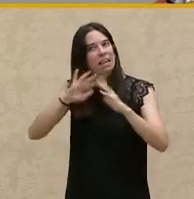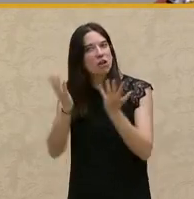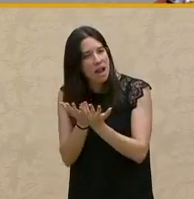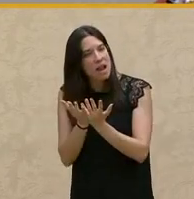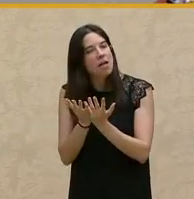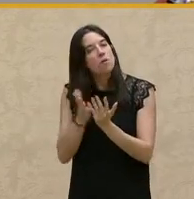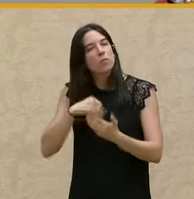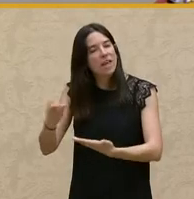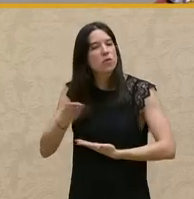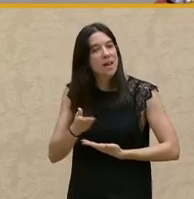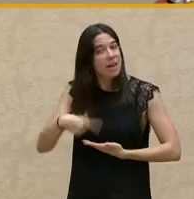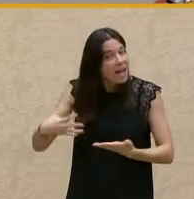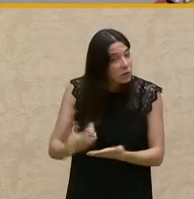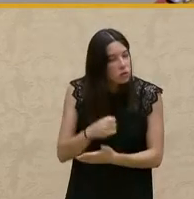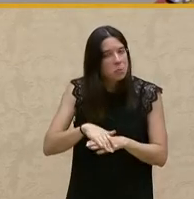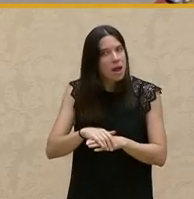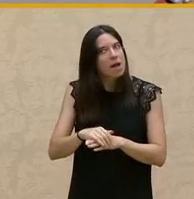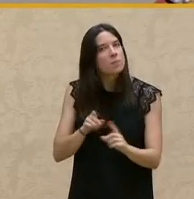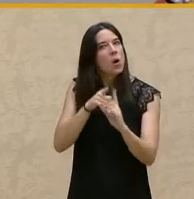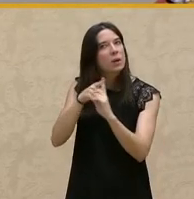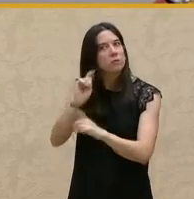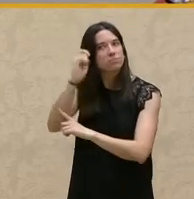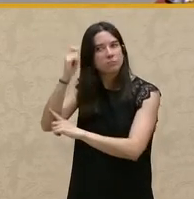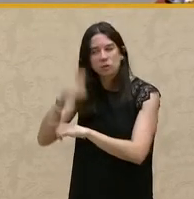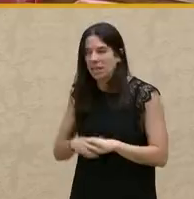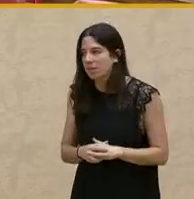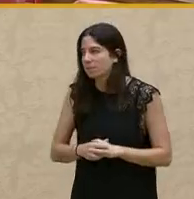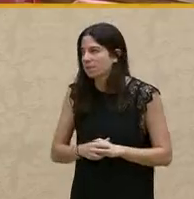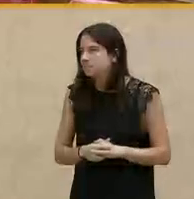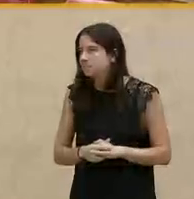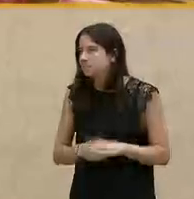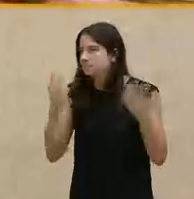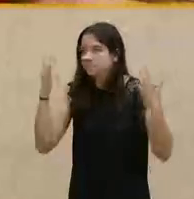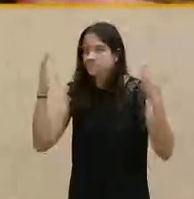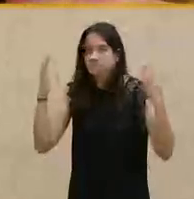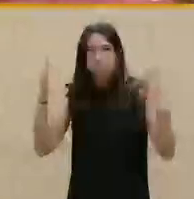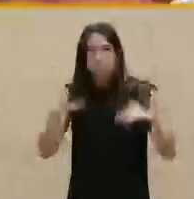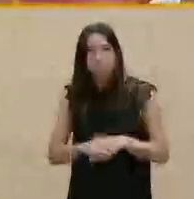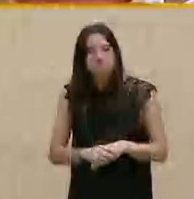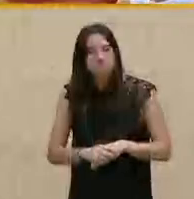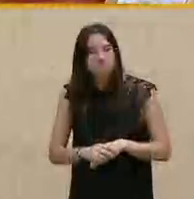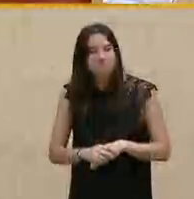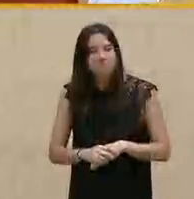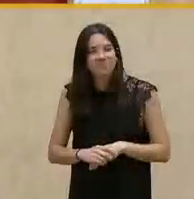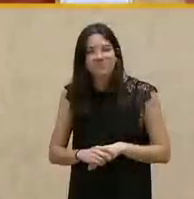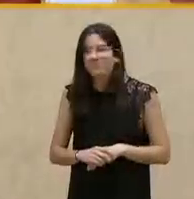ayude a conseguir estas soluciones. (Aplausos)